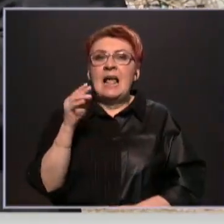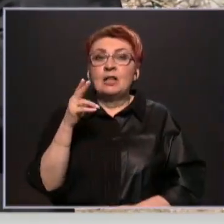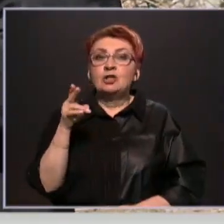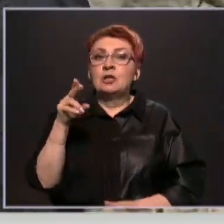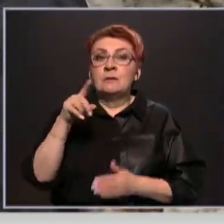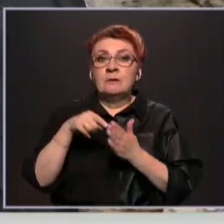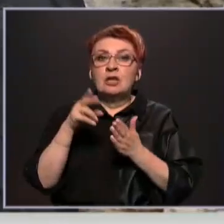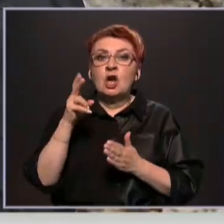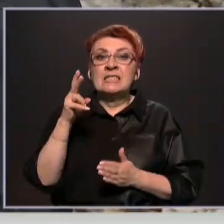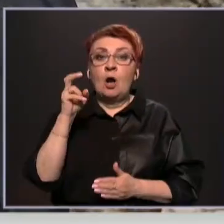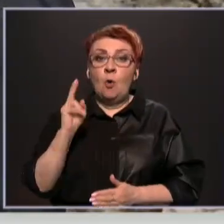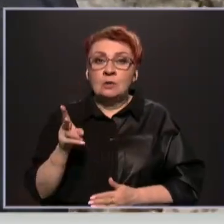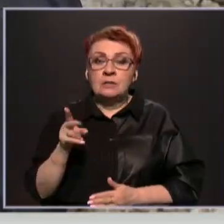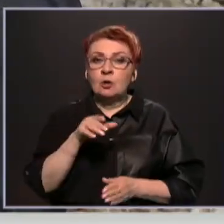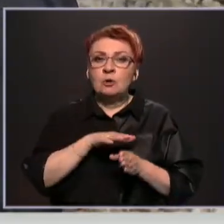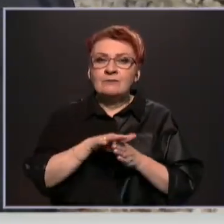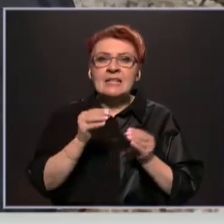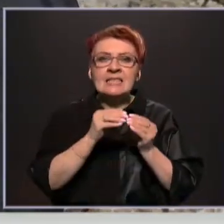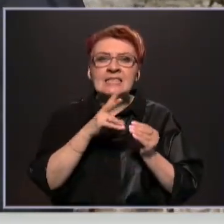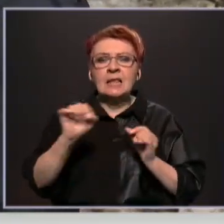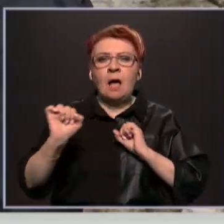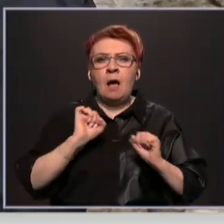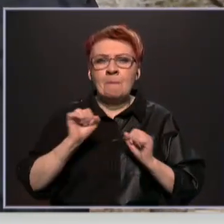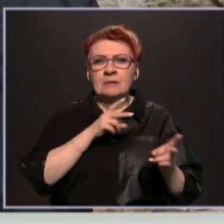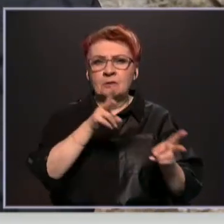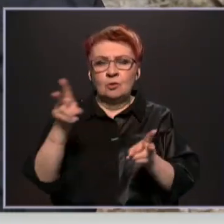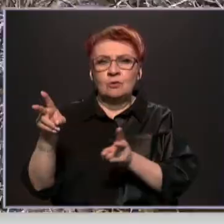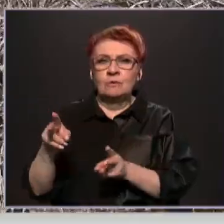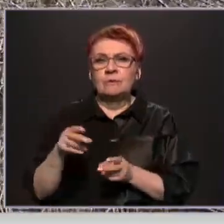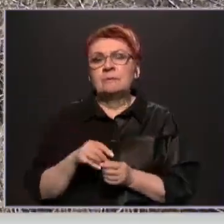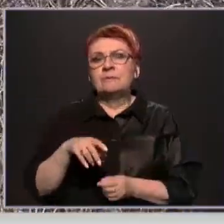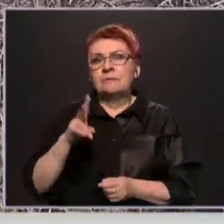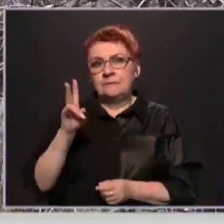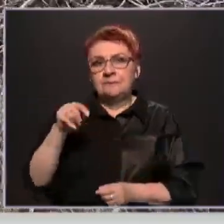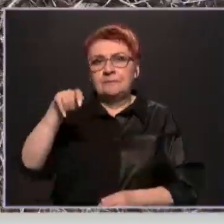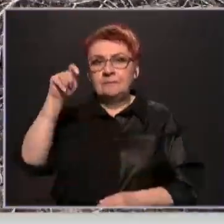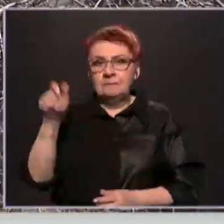Железногорске Однако совершил десятки командировок в горячей точке духовно оформляя наших солдат